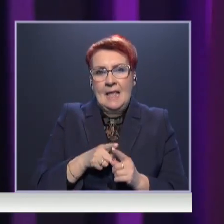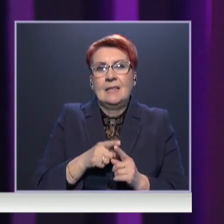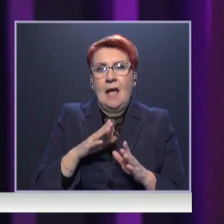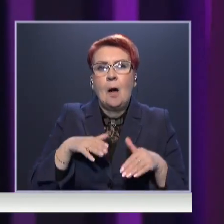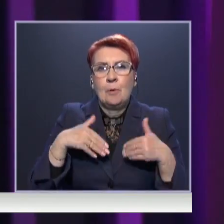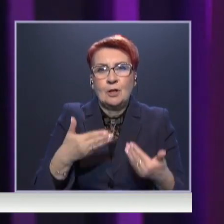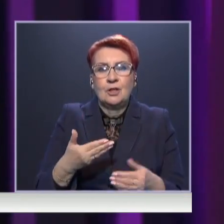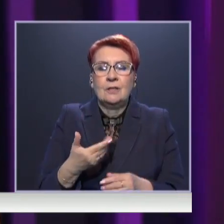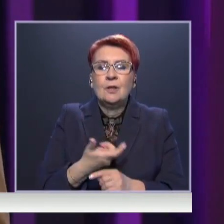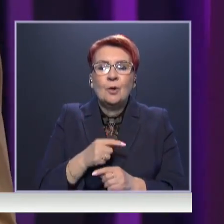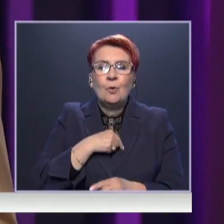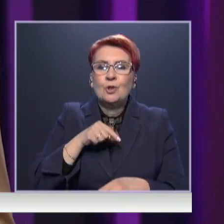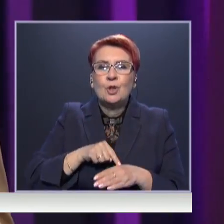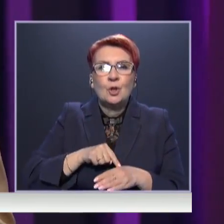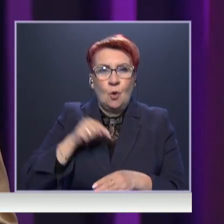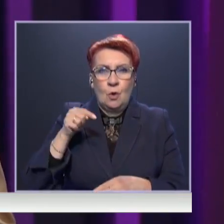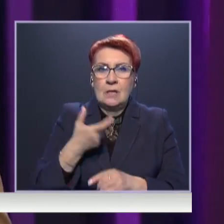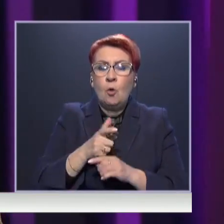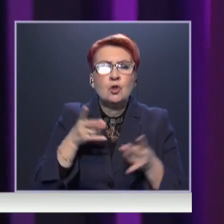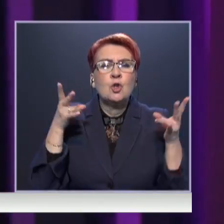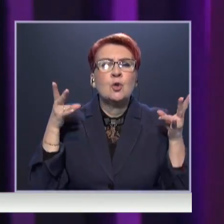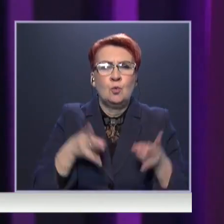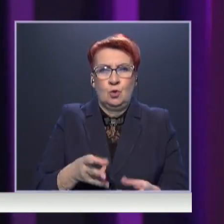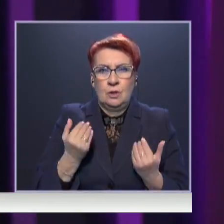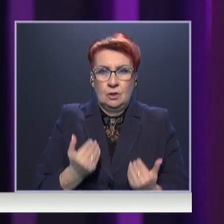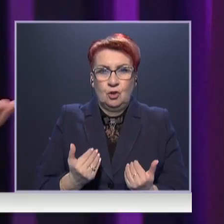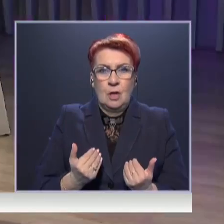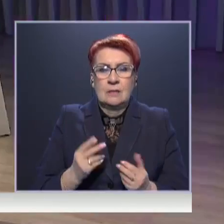очень трогательное очень нужное сейчас как возникла